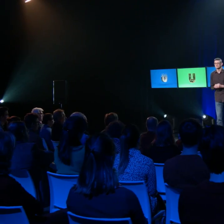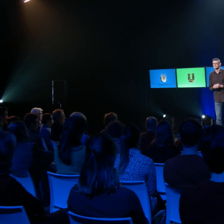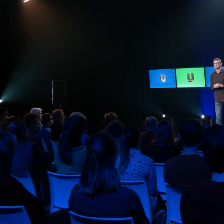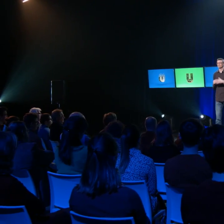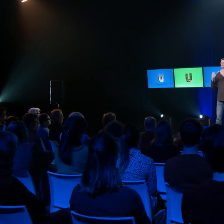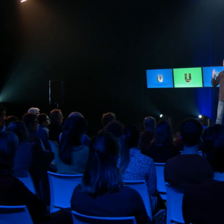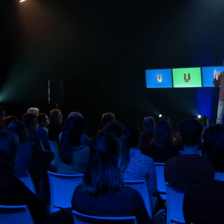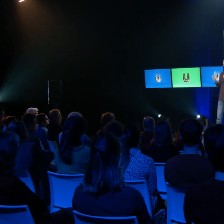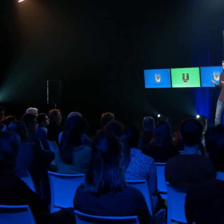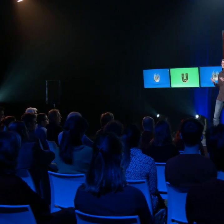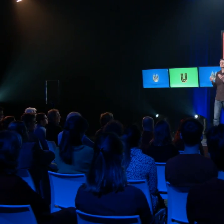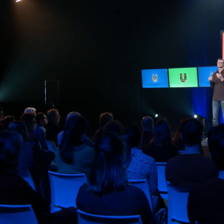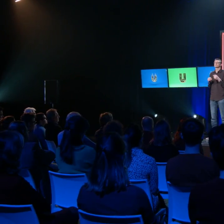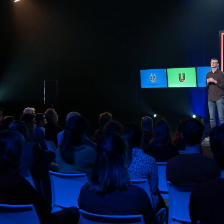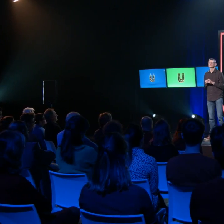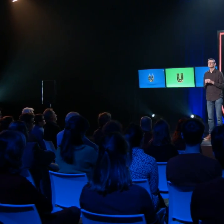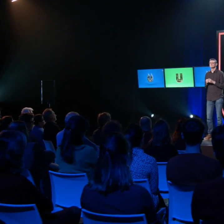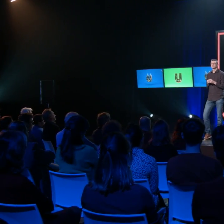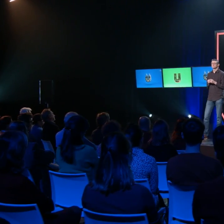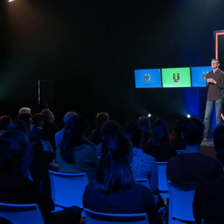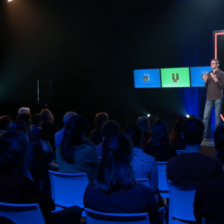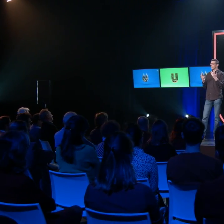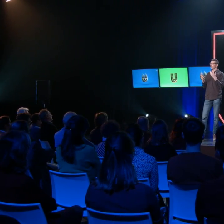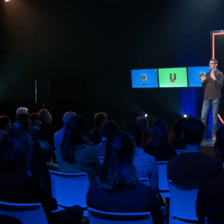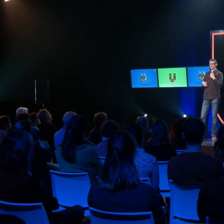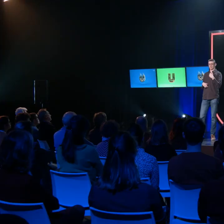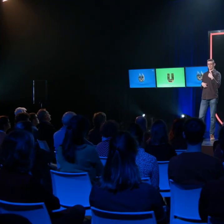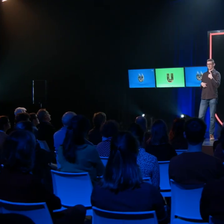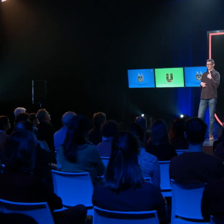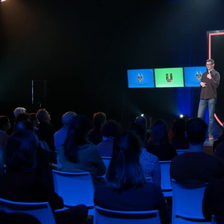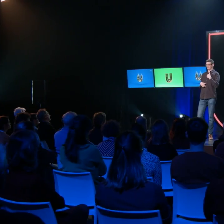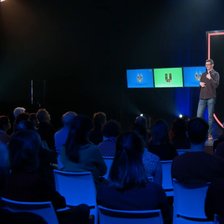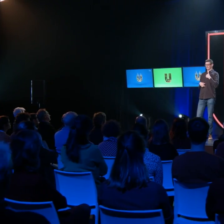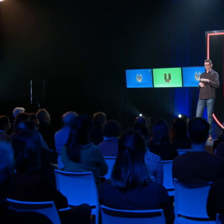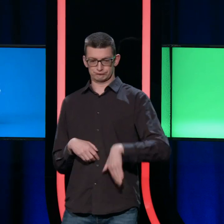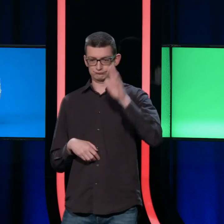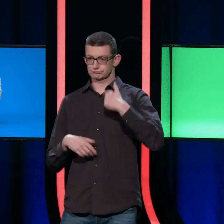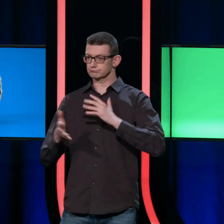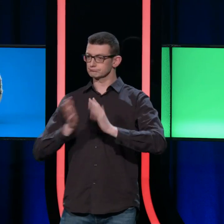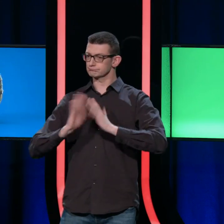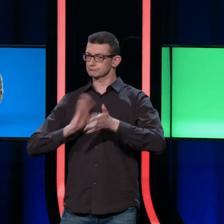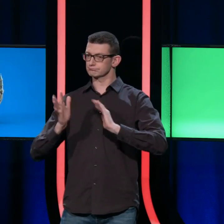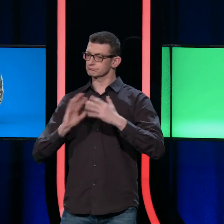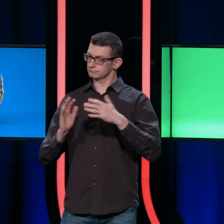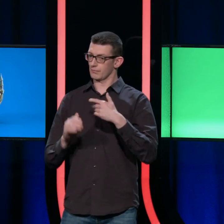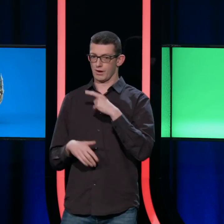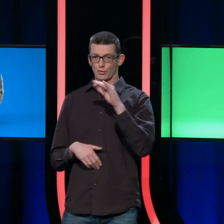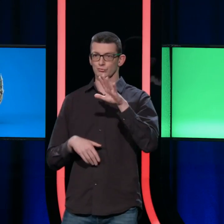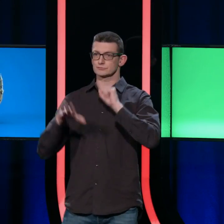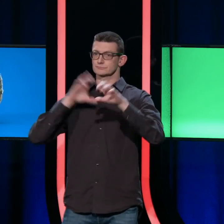Het zijn ook natuurlijke talen, ze zijn spontaan ontstaan. Het is dus niet zo dat er iemand op een dag